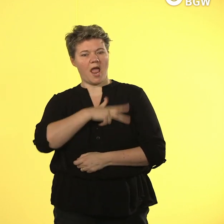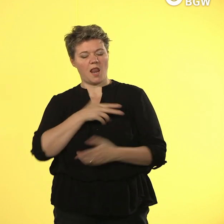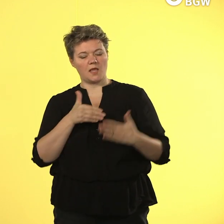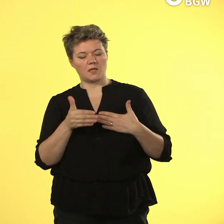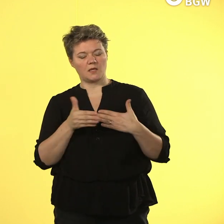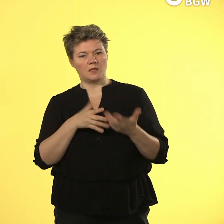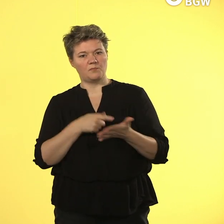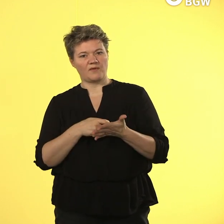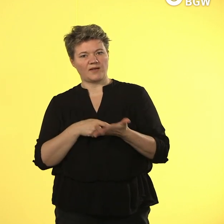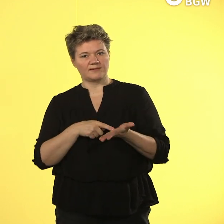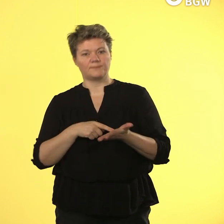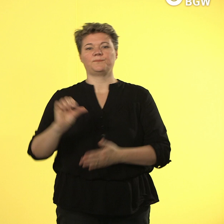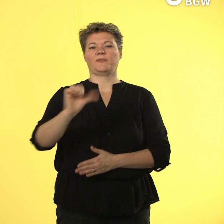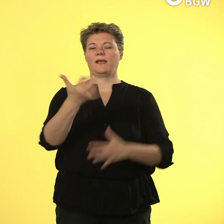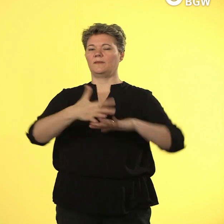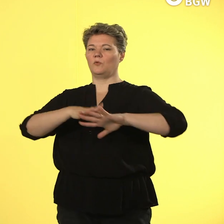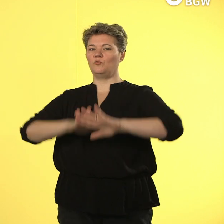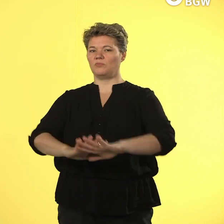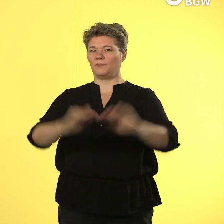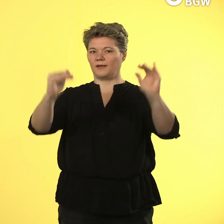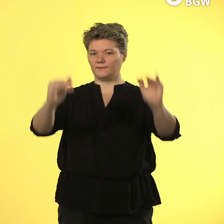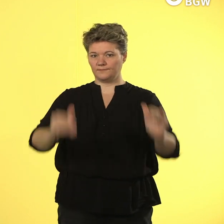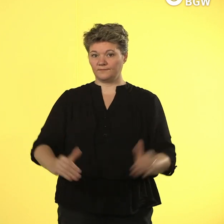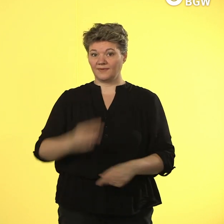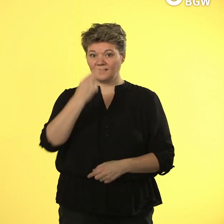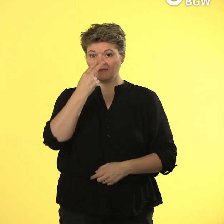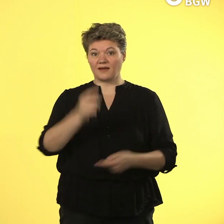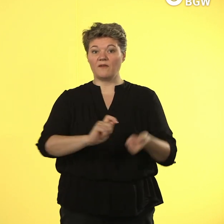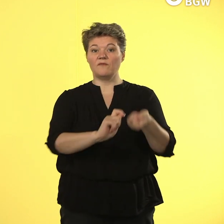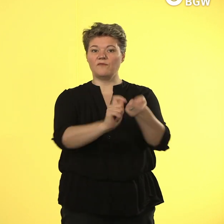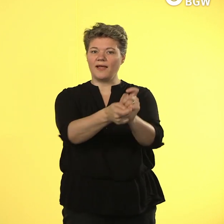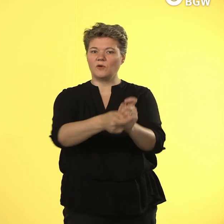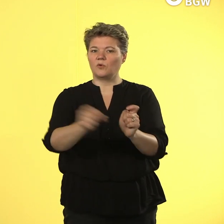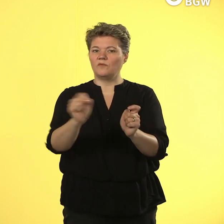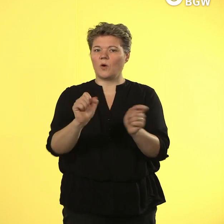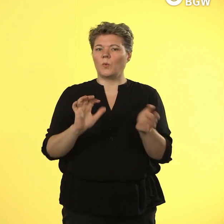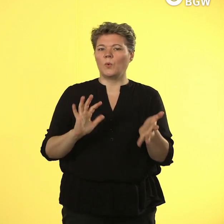warum Veränderungen so heikel sind, was das Schwierige daran ist. Dann etwas über den Paradigmenwechsel